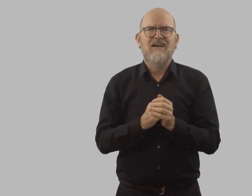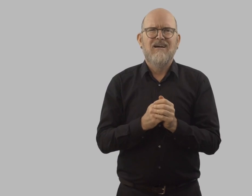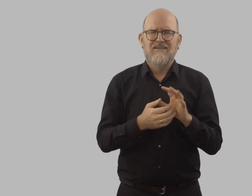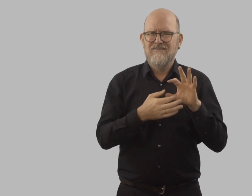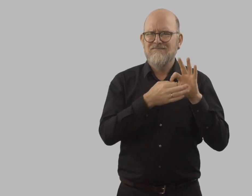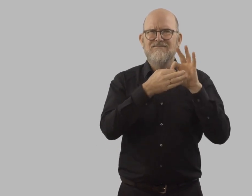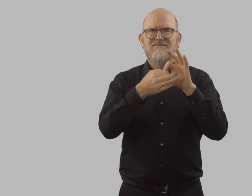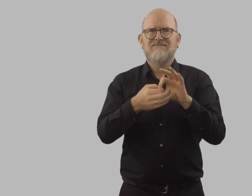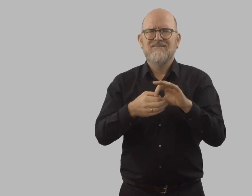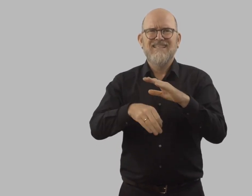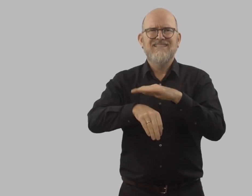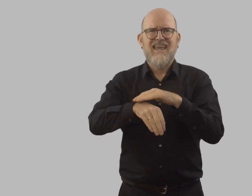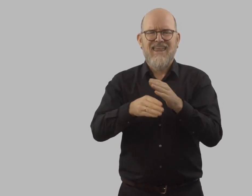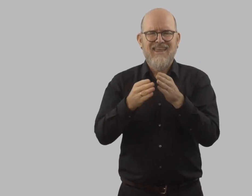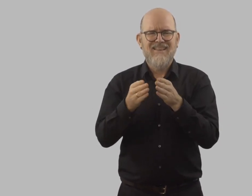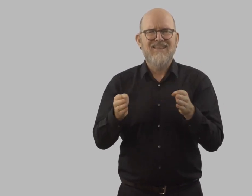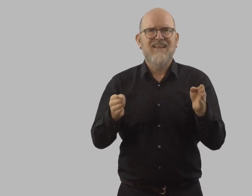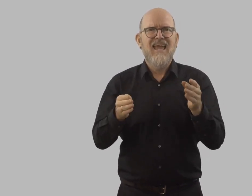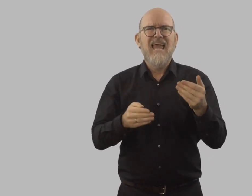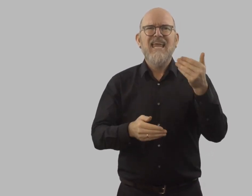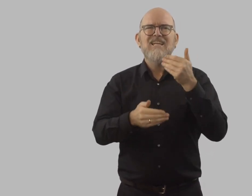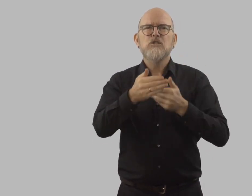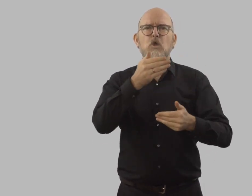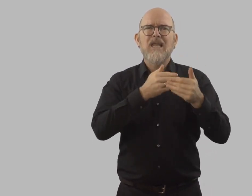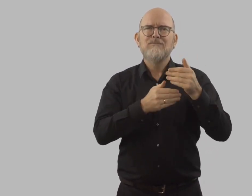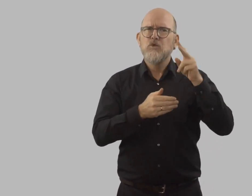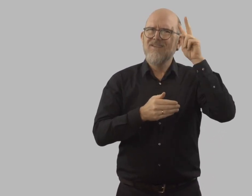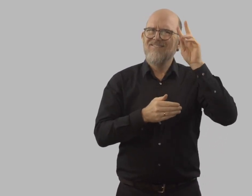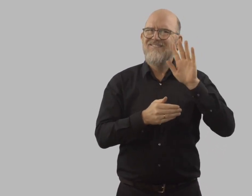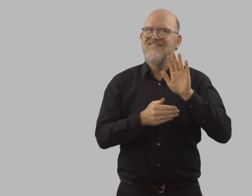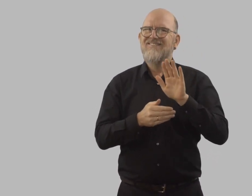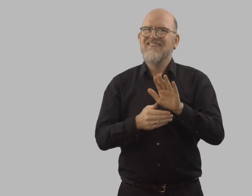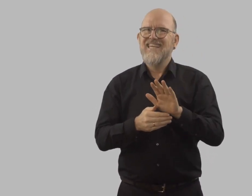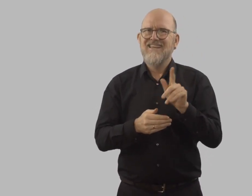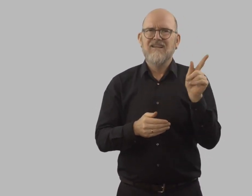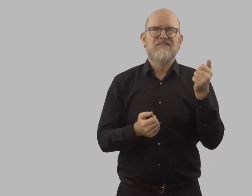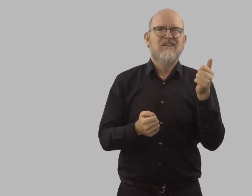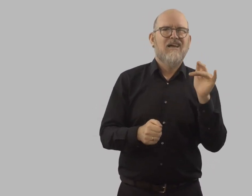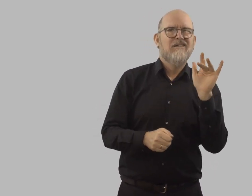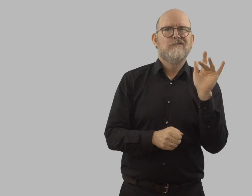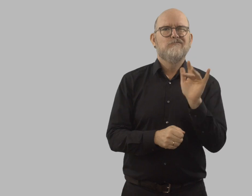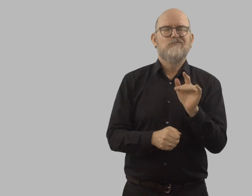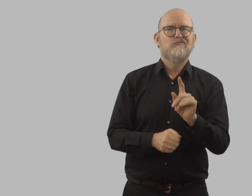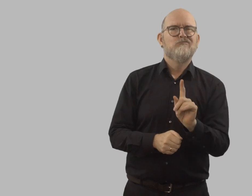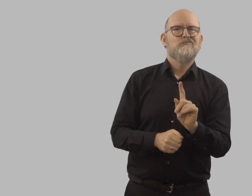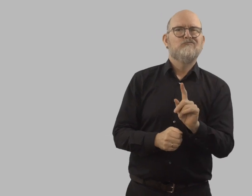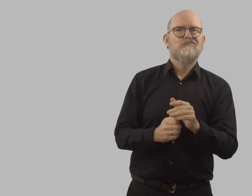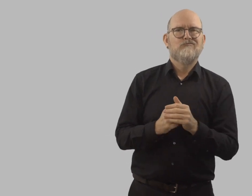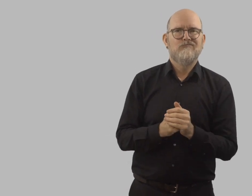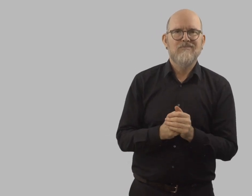gegen den in Wien vorherrschenden Historismus richtete,